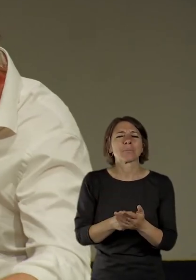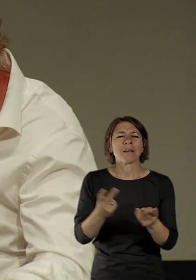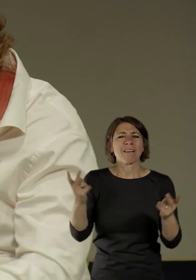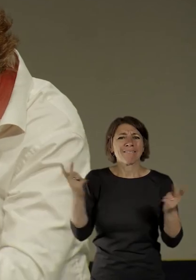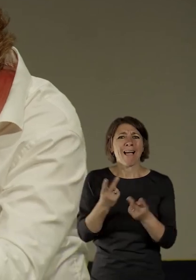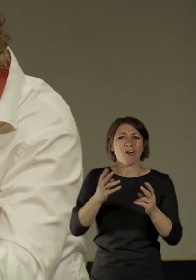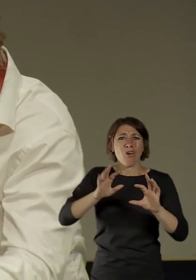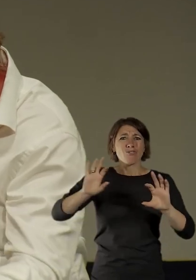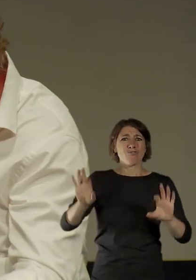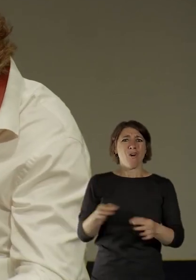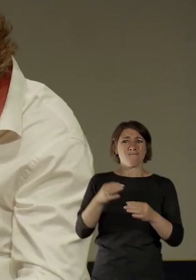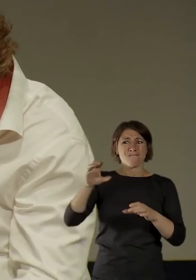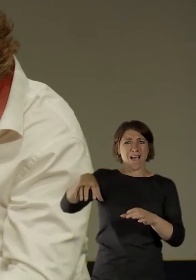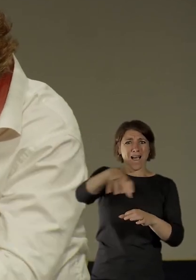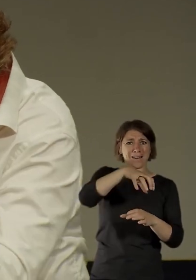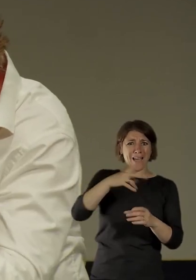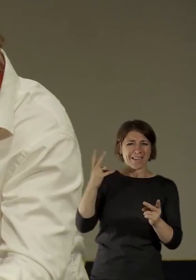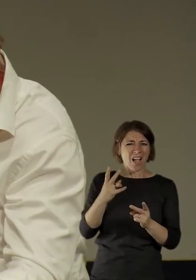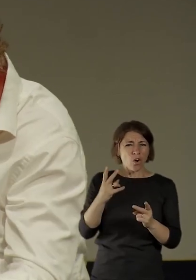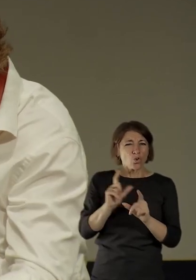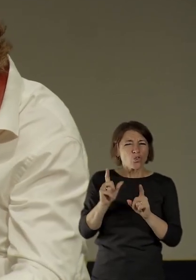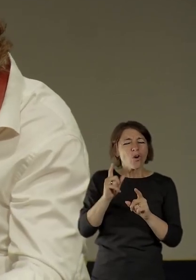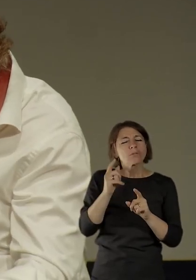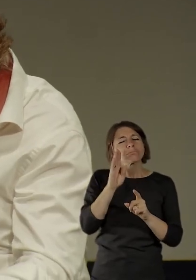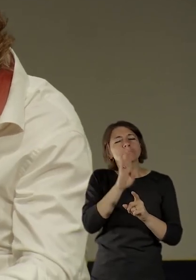Protože ty domy z těch šedesátých let jsou významnou měrou